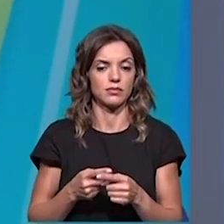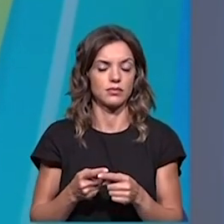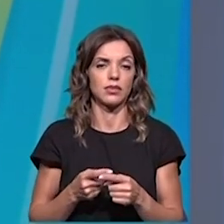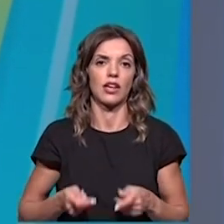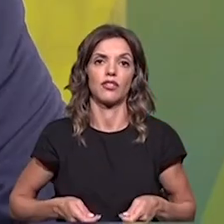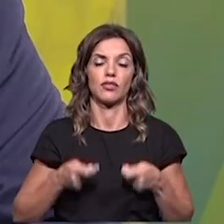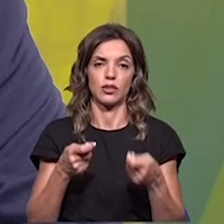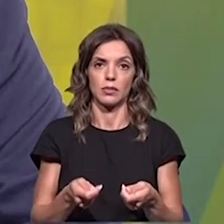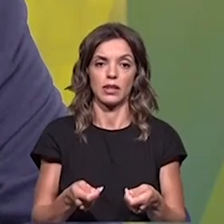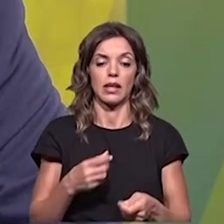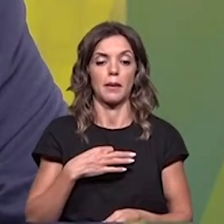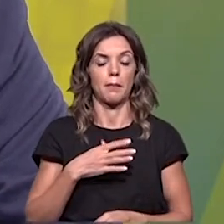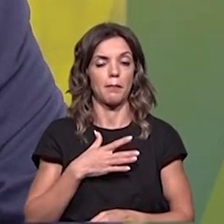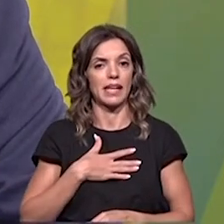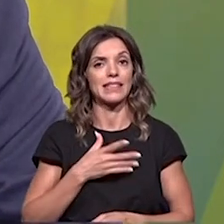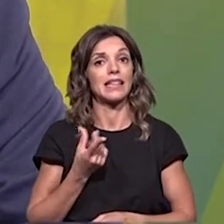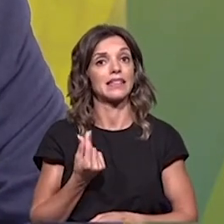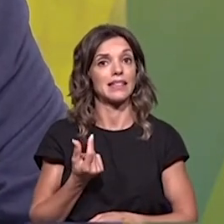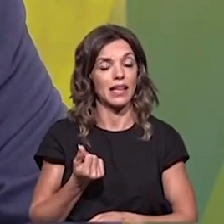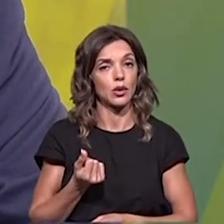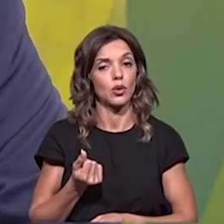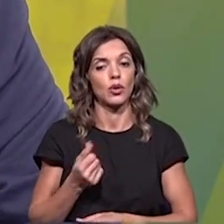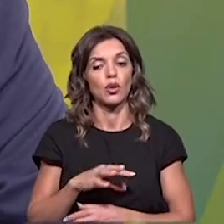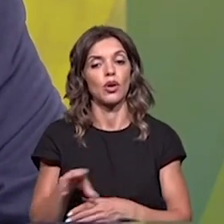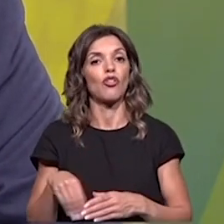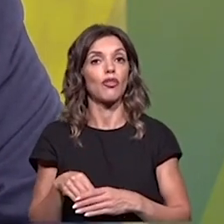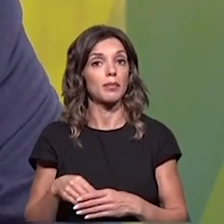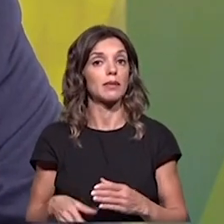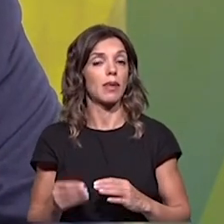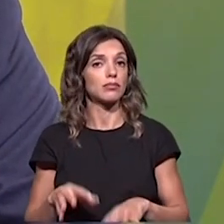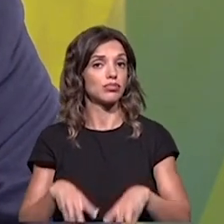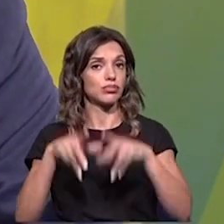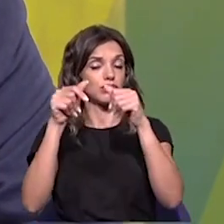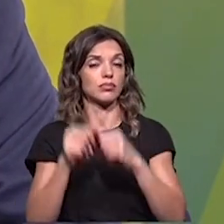MIGUEL PITA, ADN: Empresas, mais dinheiro, mais desenvolvimento. Pronto, OK. Mas o Tiago Camacho não vê isto com bons olhos, não é?